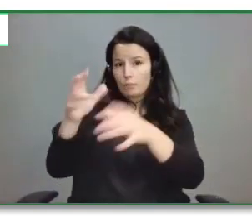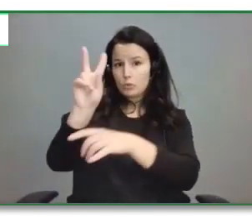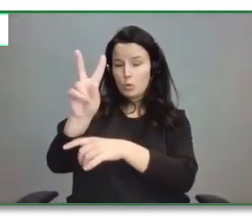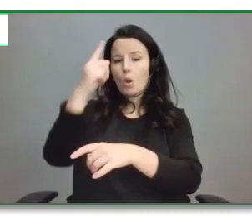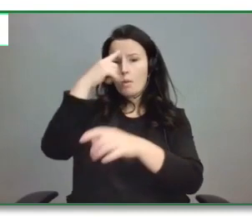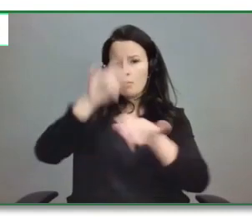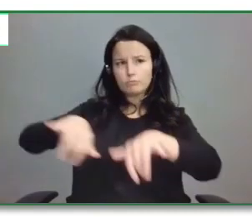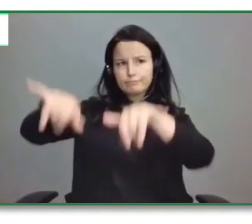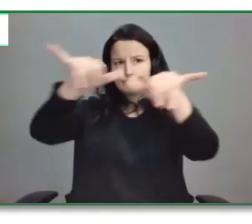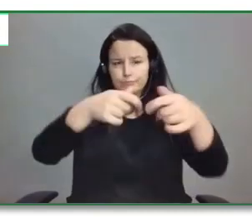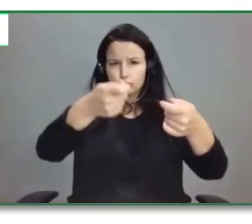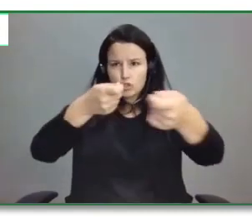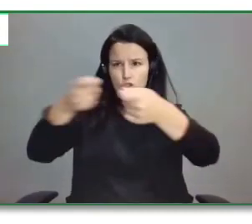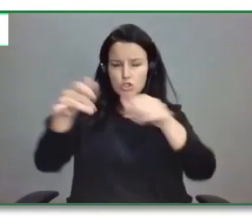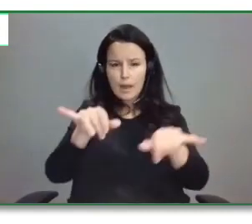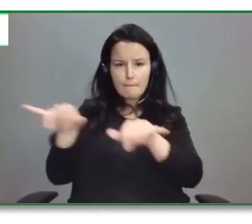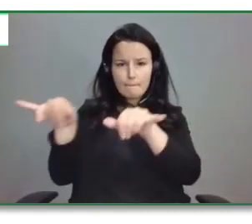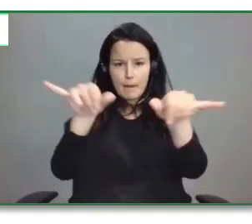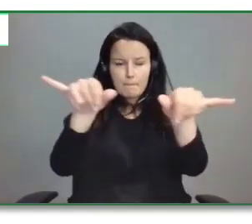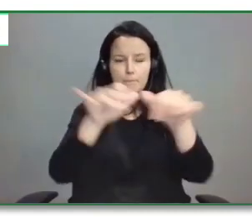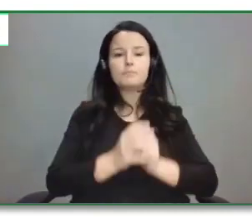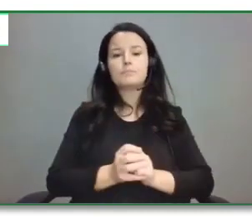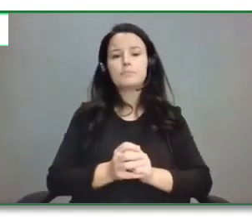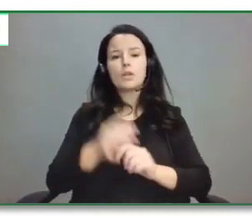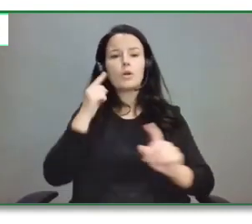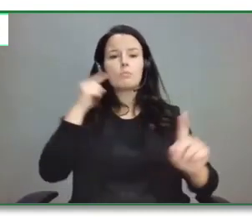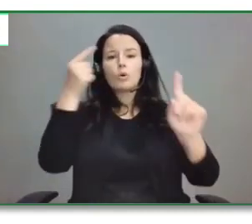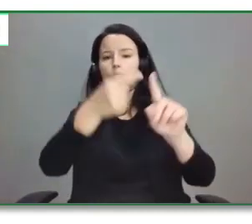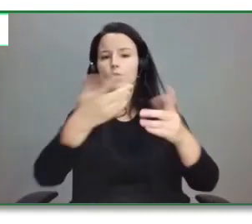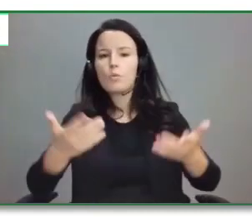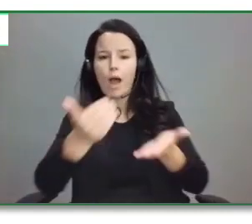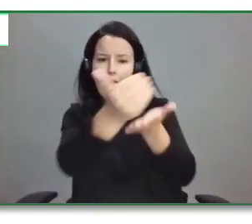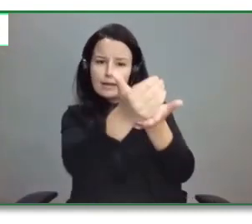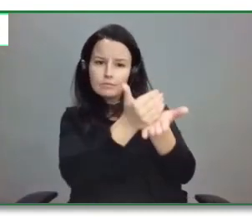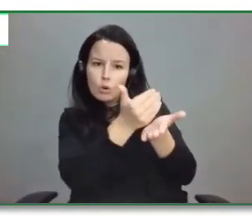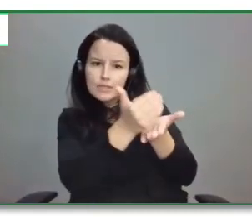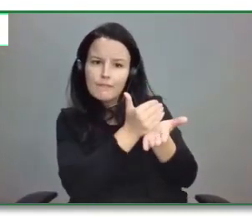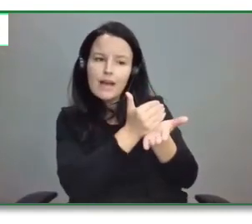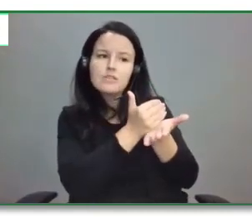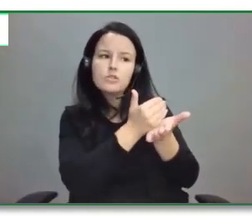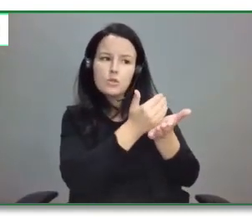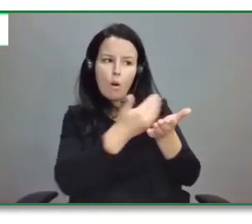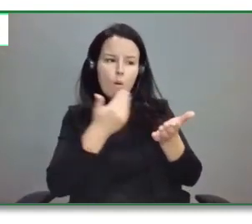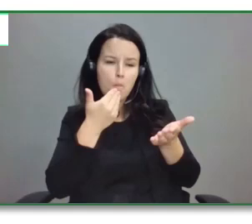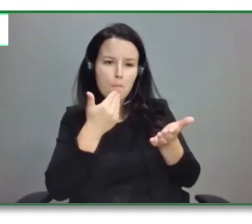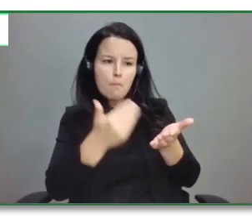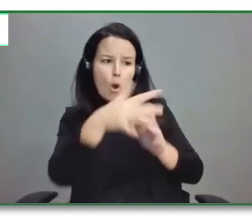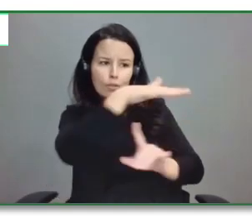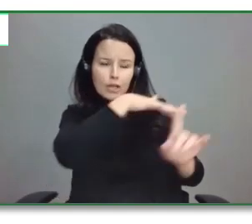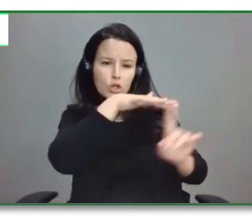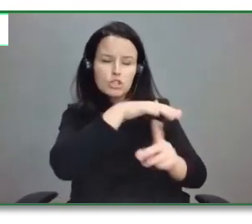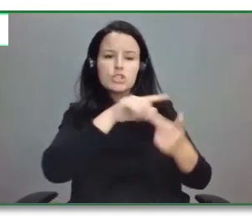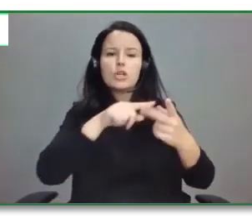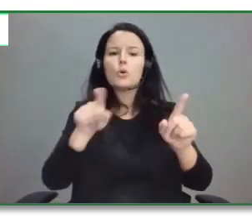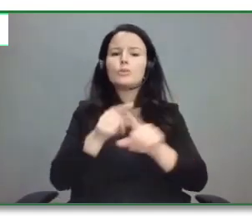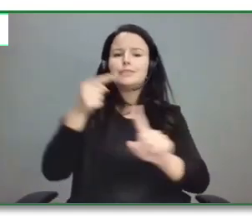parmi ces objectifs figurent la conservation de l'intégrité écologique